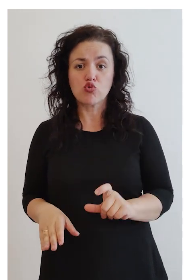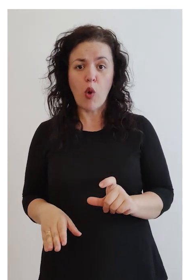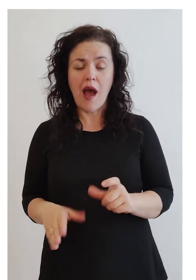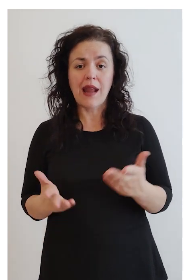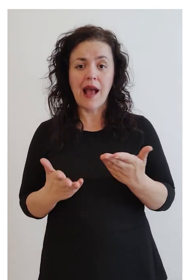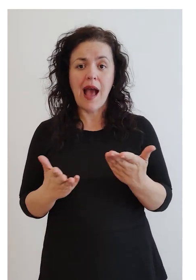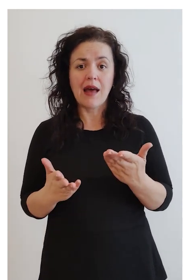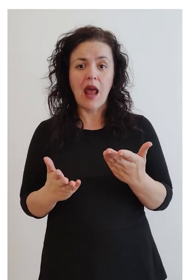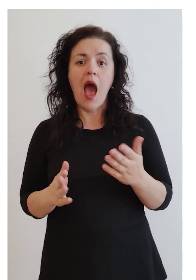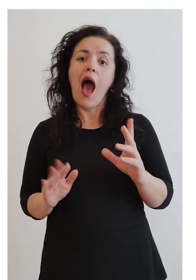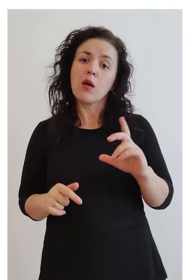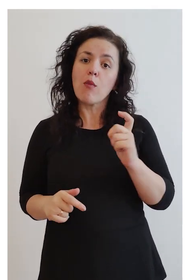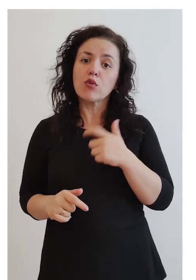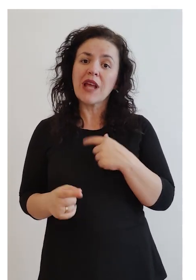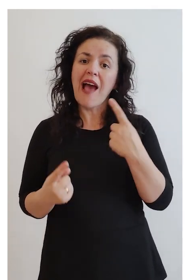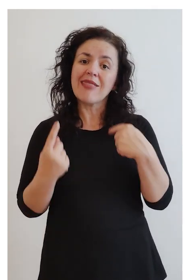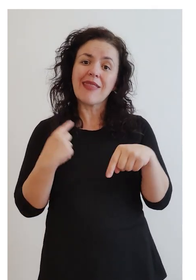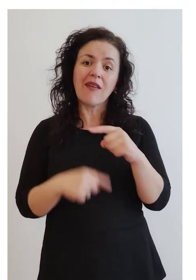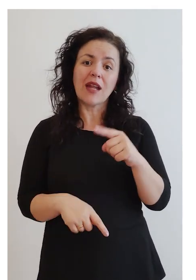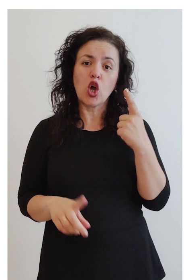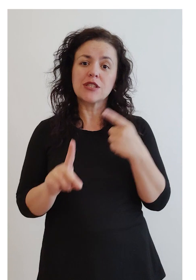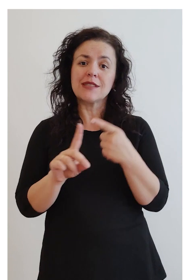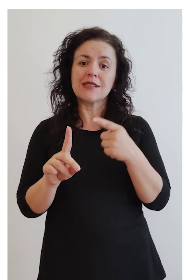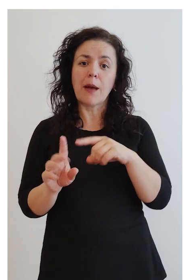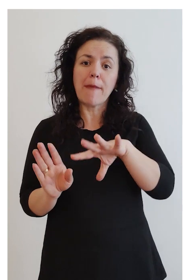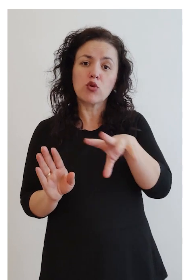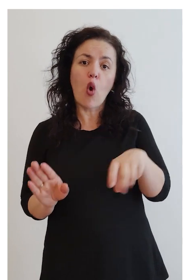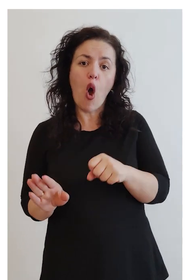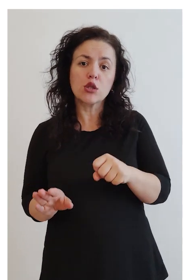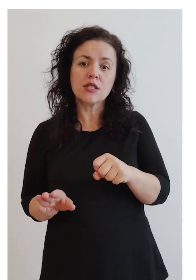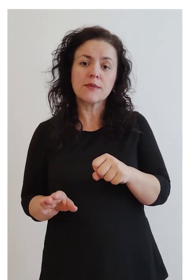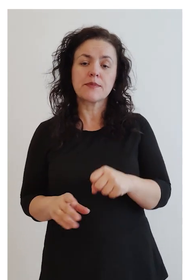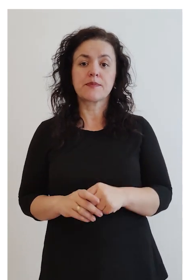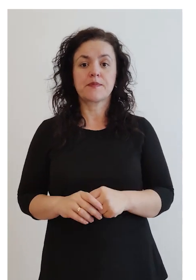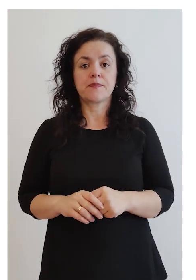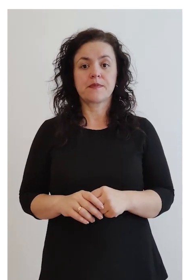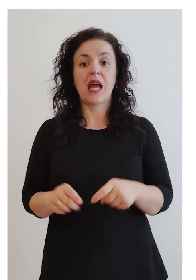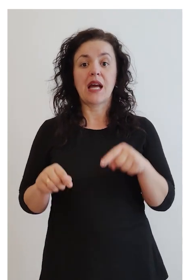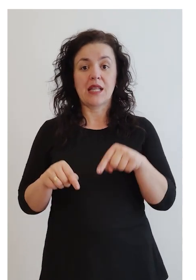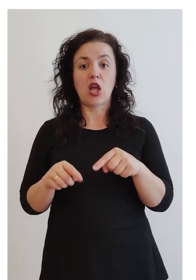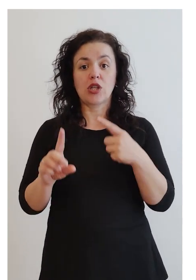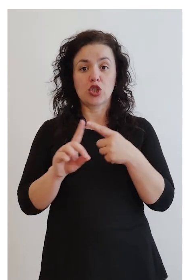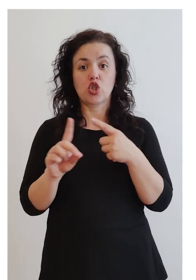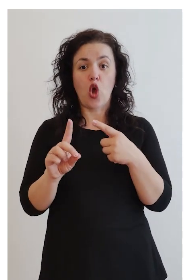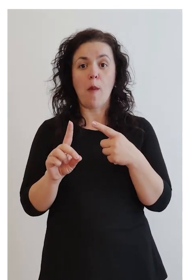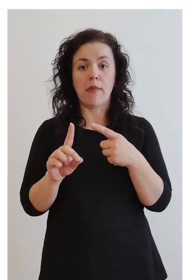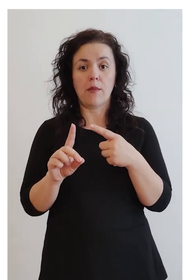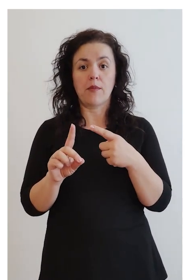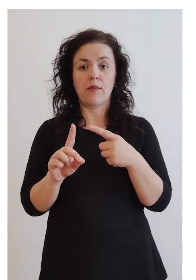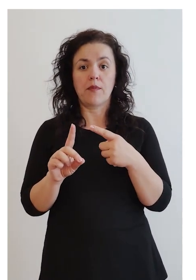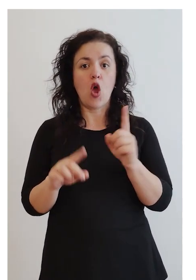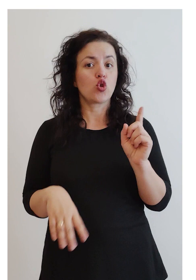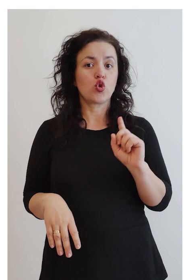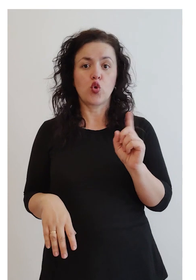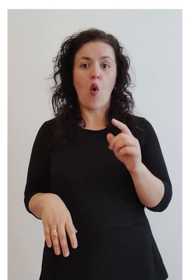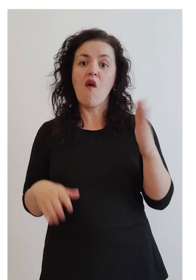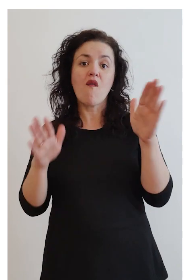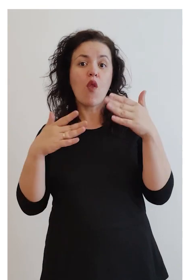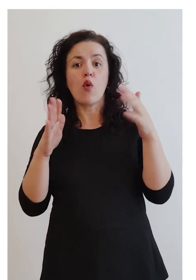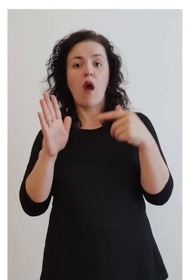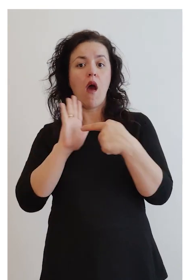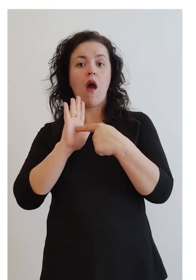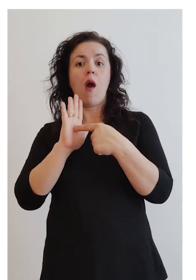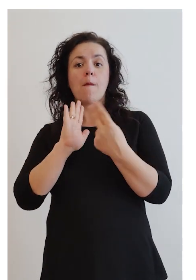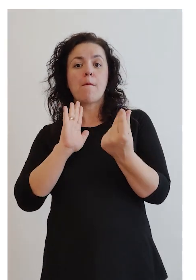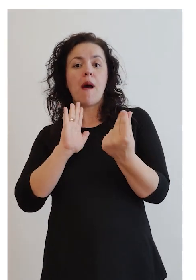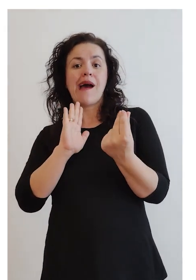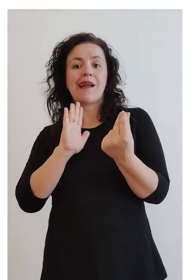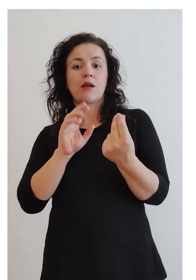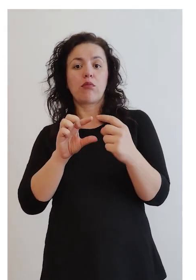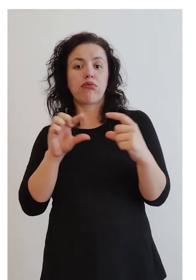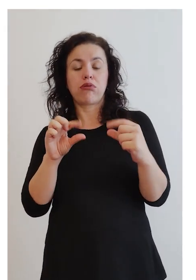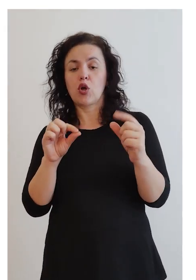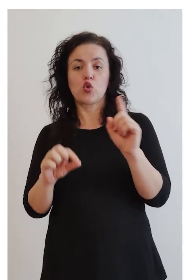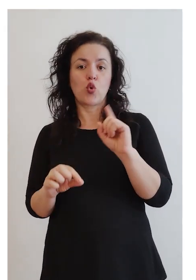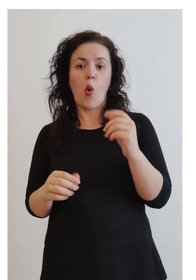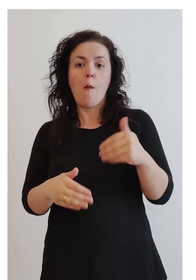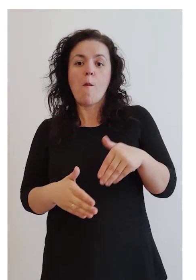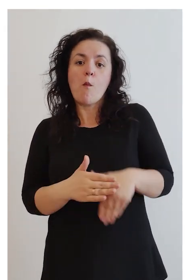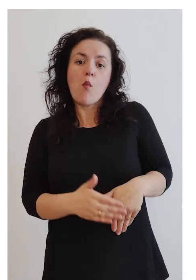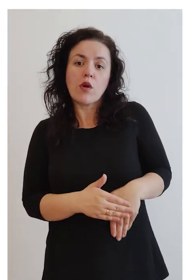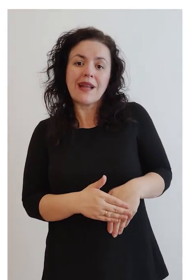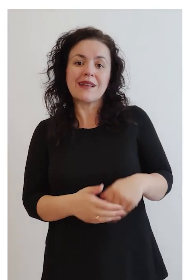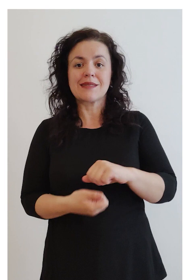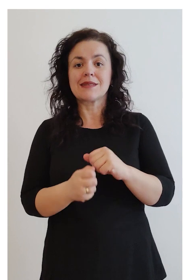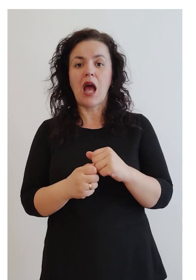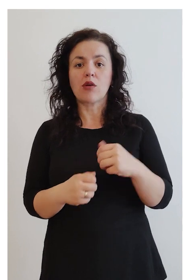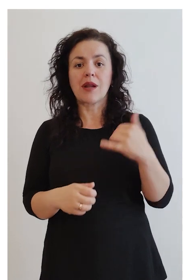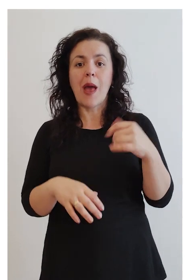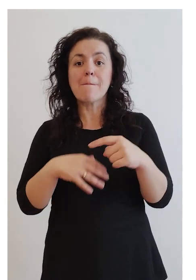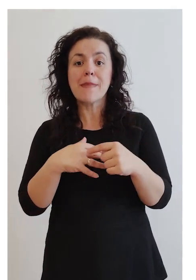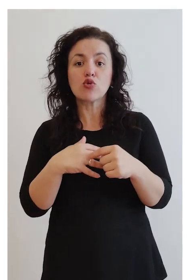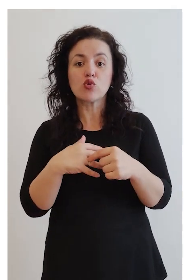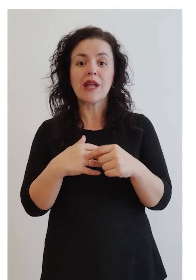În acest scop, nu fluturați bani în numerar și nu purtați sau transportați bijuterii sau obiecte de valoare scumpe, le păstrați în siguranță la hotel.